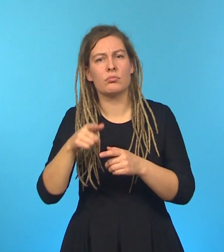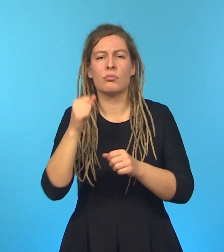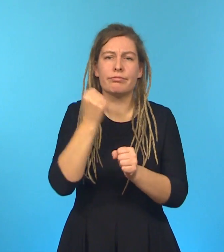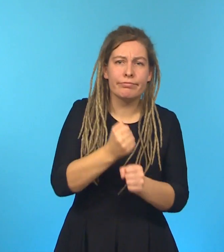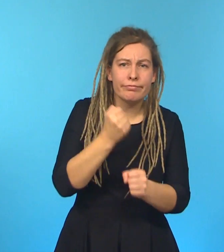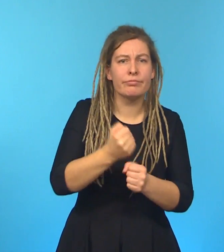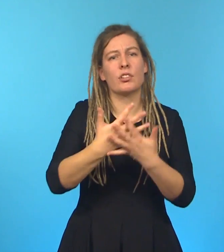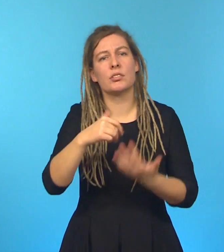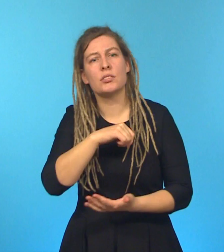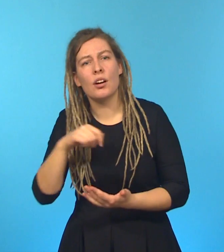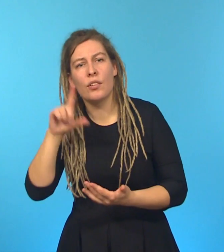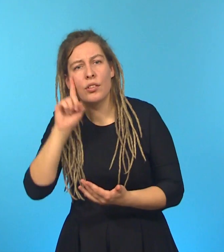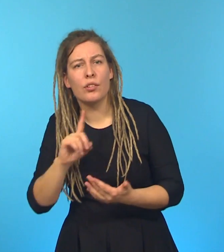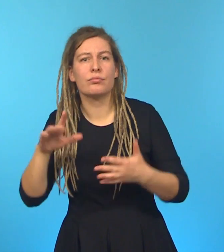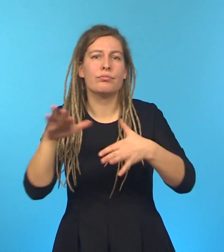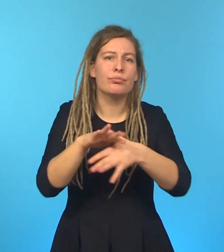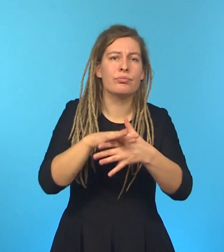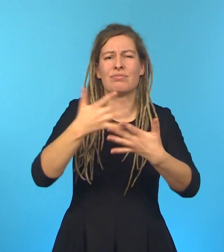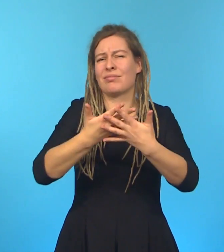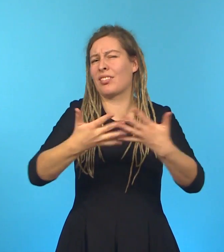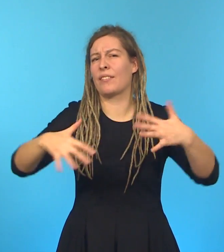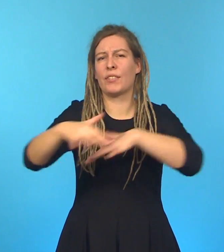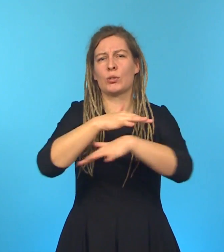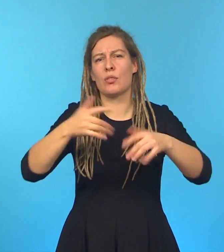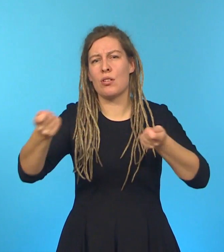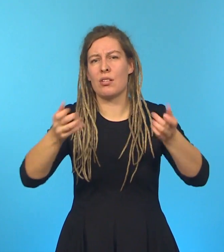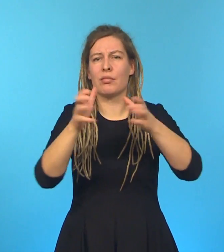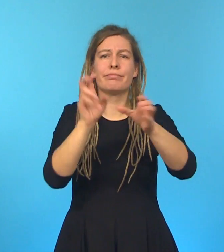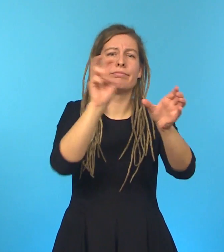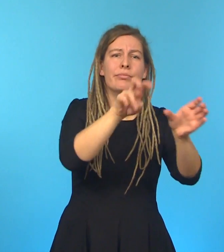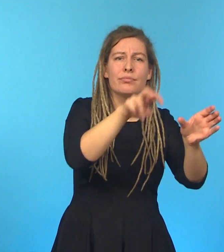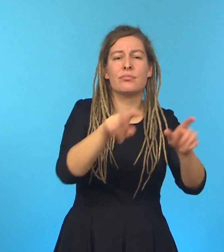dirbo ir savanoriavo įvairiose visuomeninėse organizacijose,